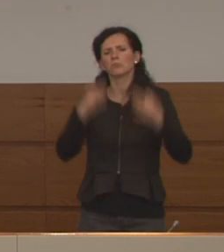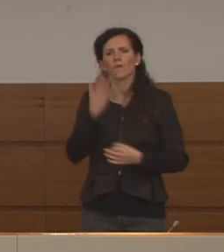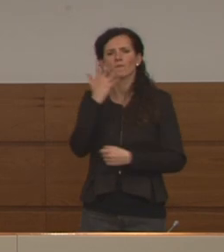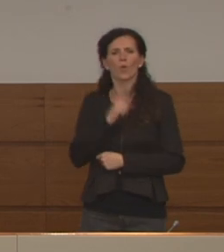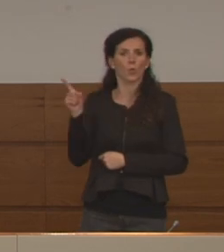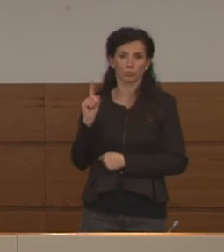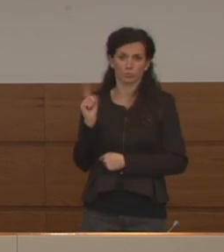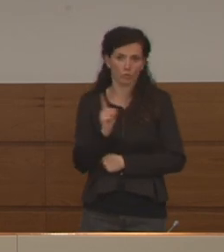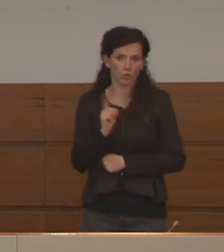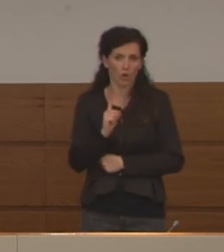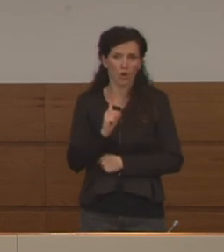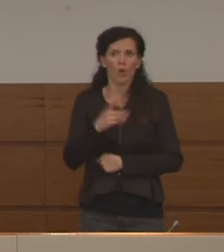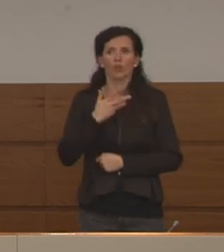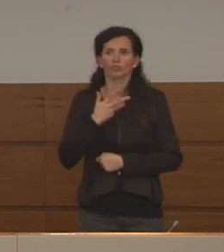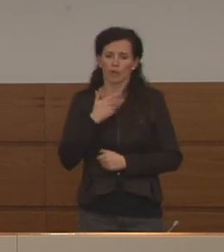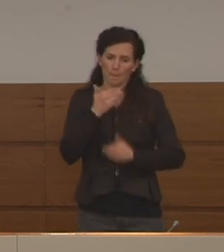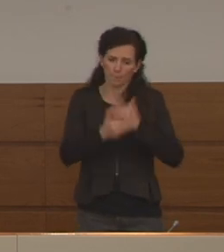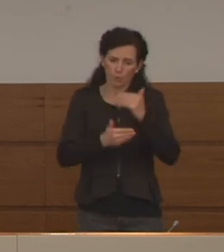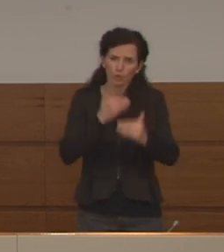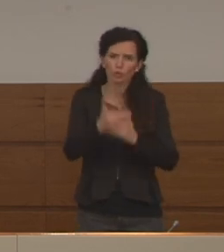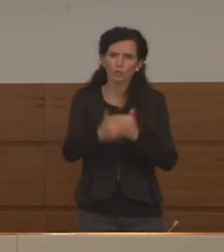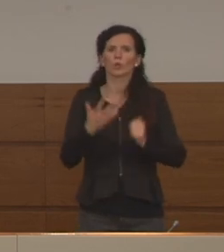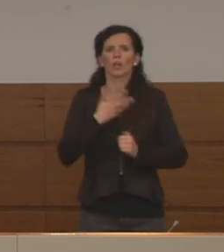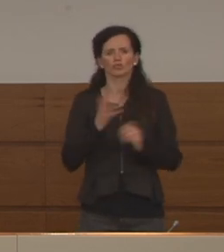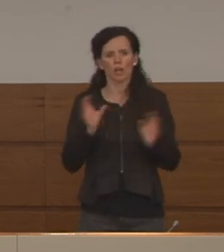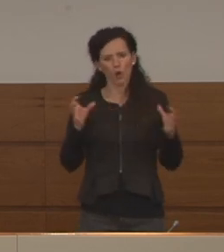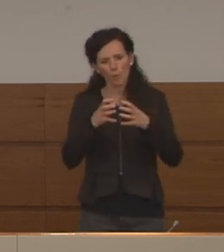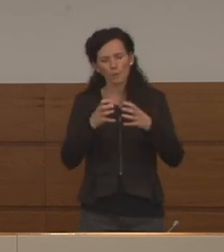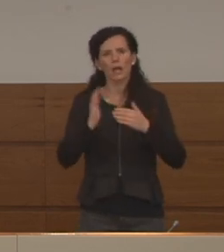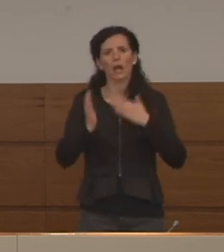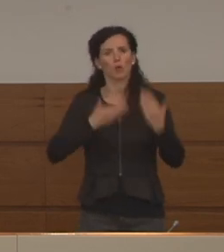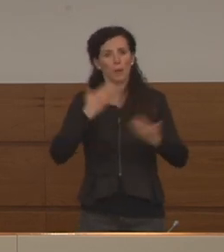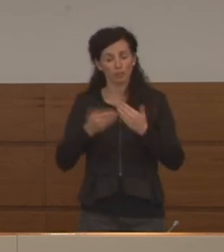C'è una procedura, c'è un comitato d'emergenza che si riunisce che valuta